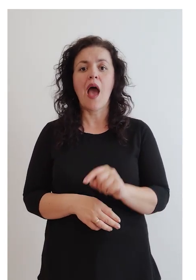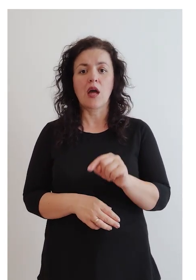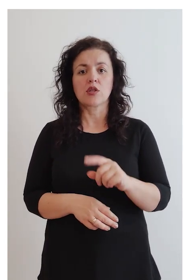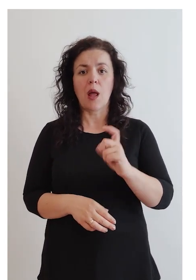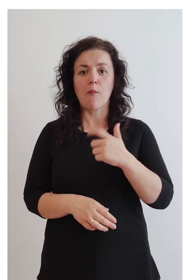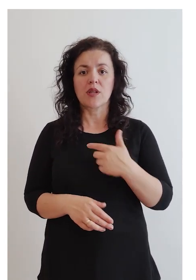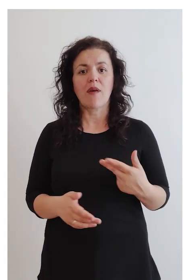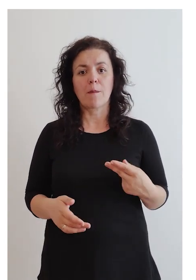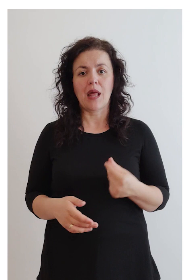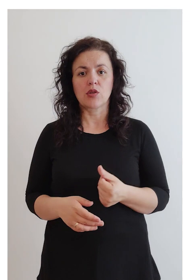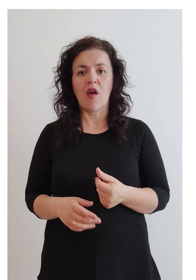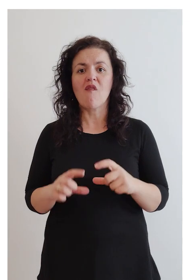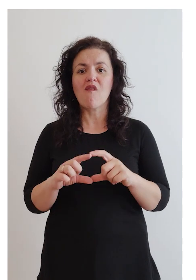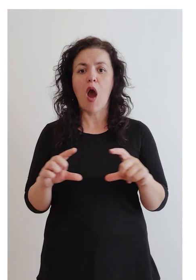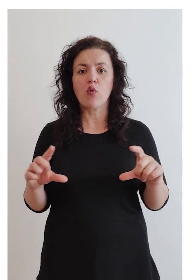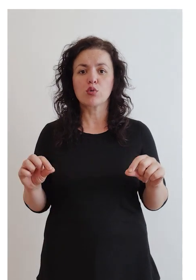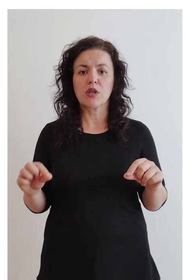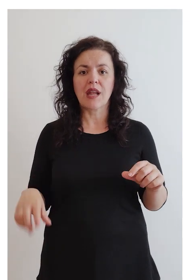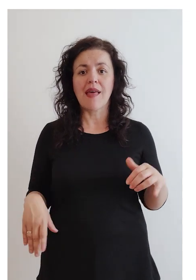Obligația de anunța pasagerii